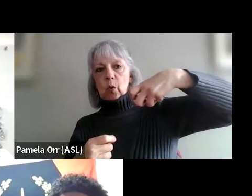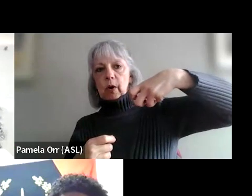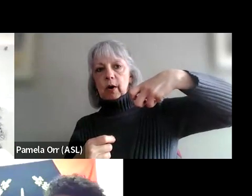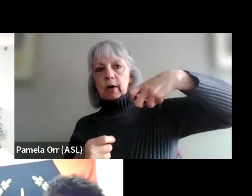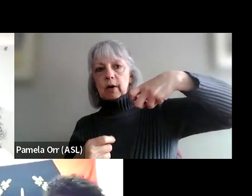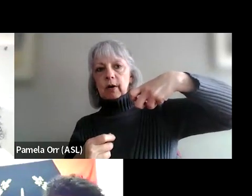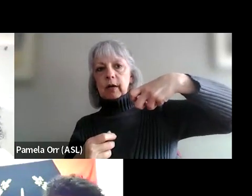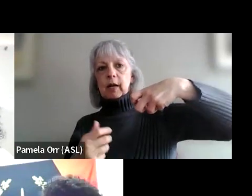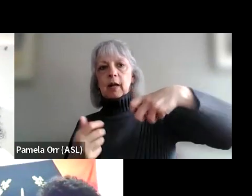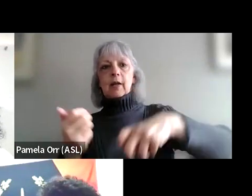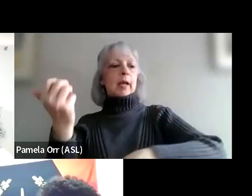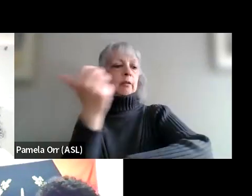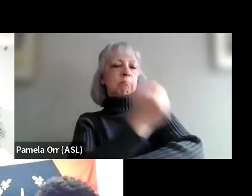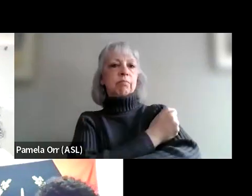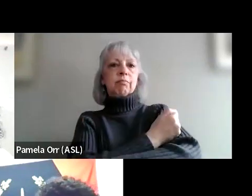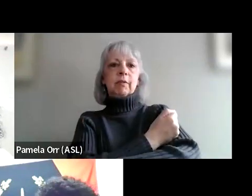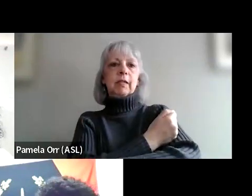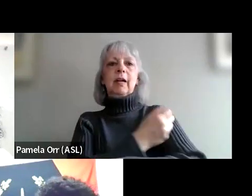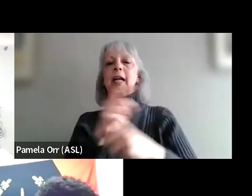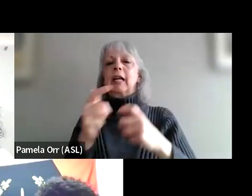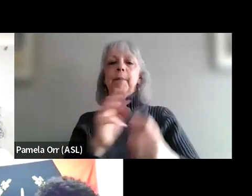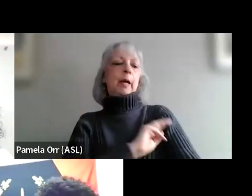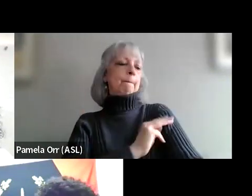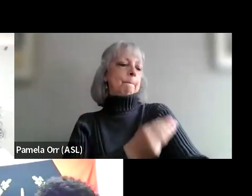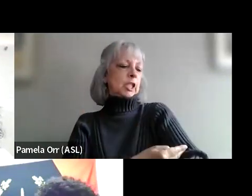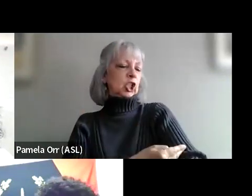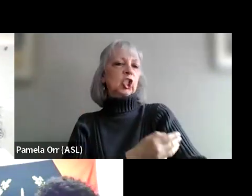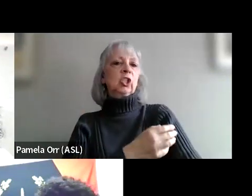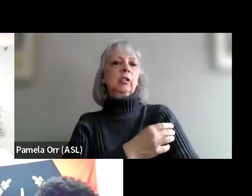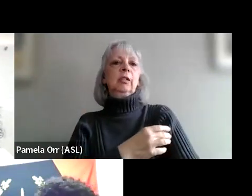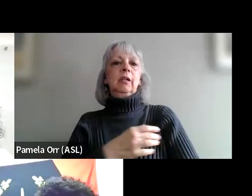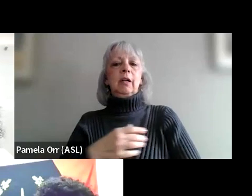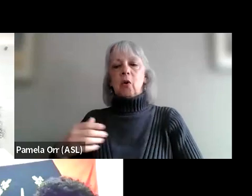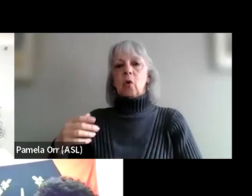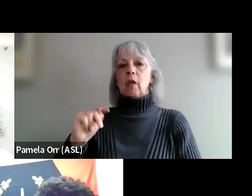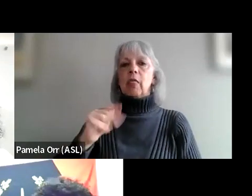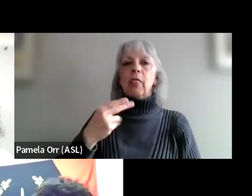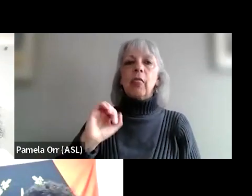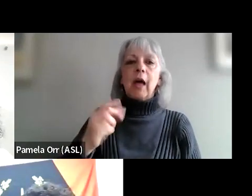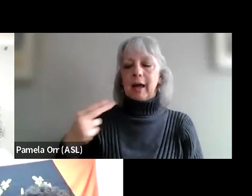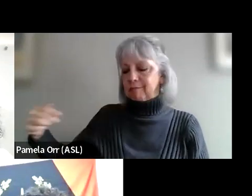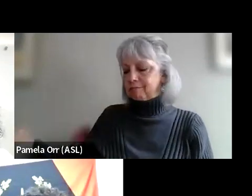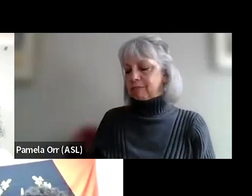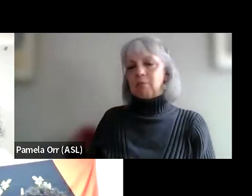y luego se inyecta en cualquier músculo grande, el músculo del hombro o un muslo y se inyecta rápido.